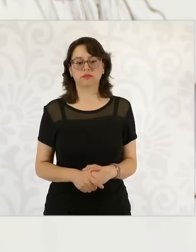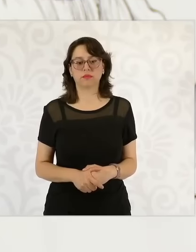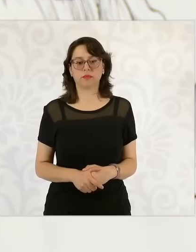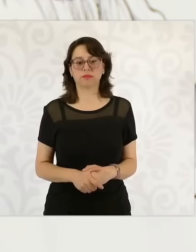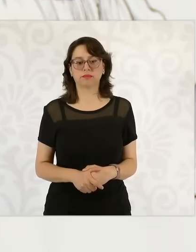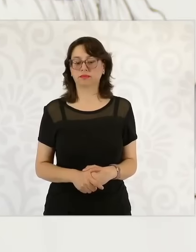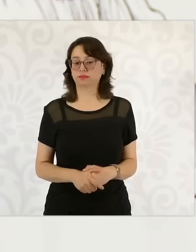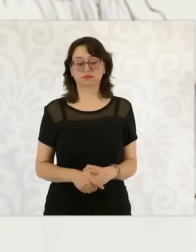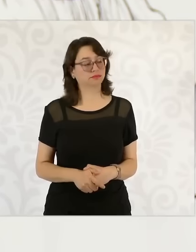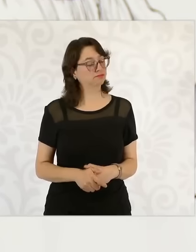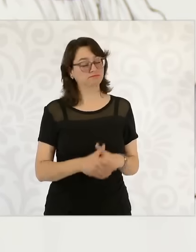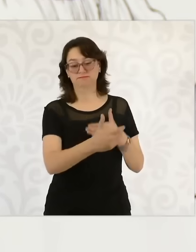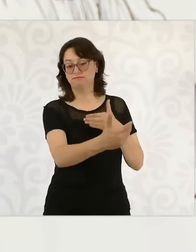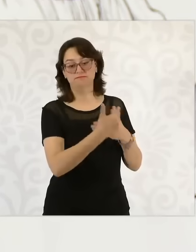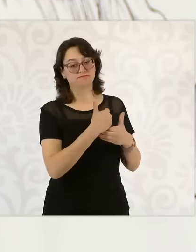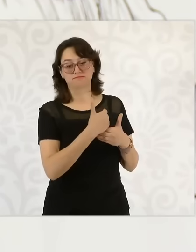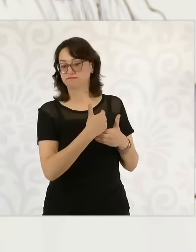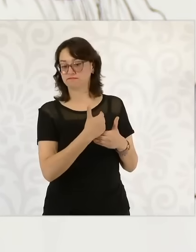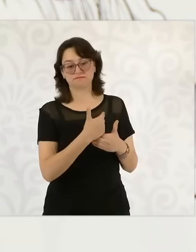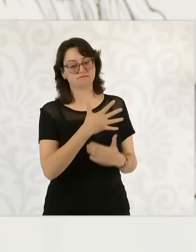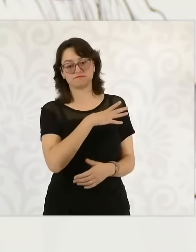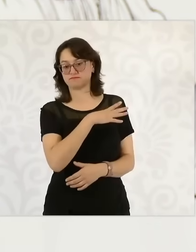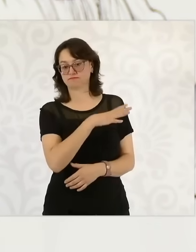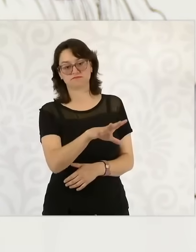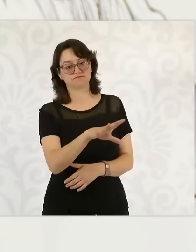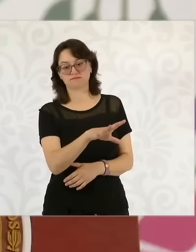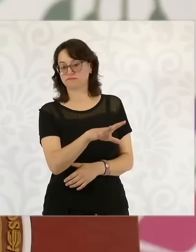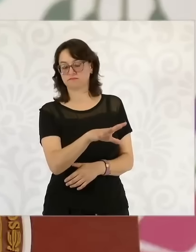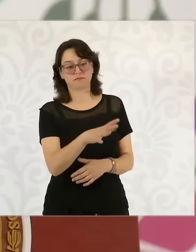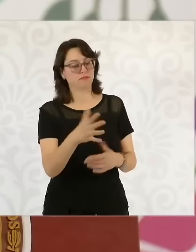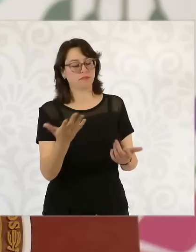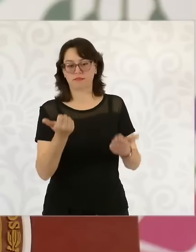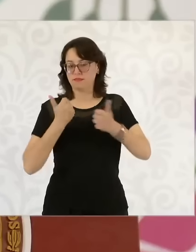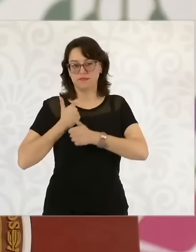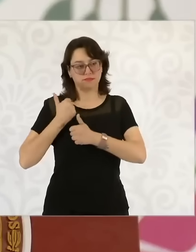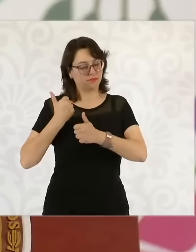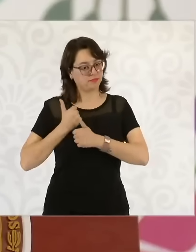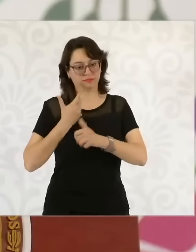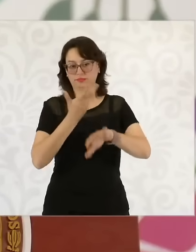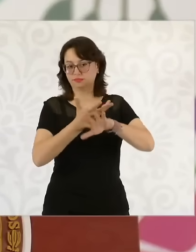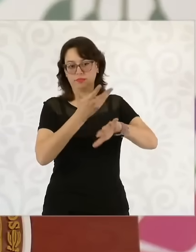rechazamos la presencia de tropas de los Estados Unidos porque no estamos